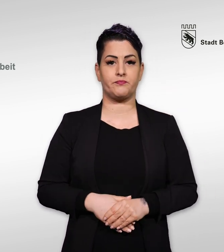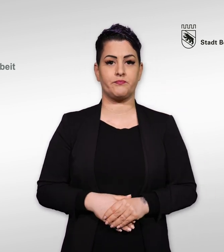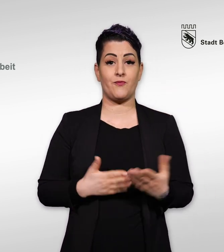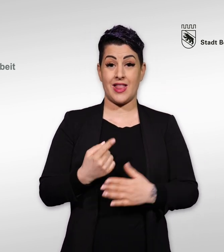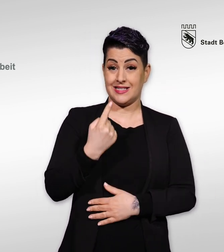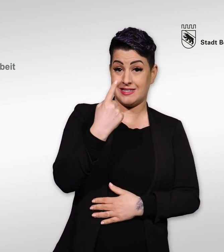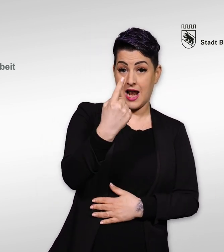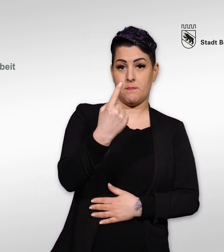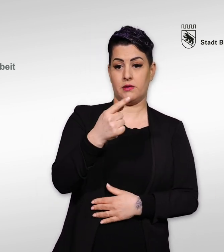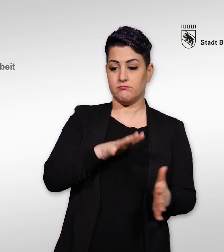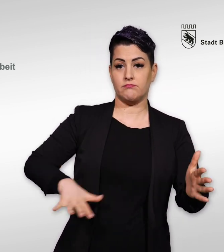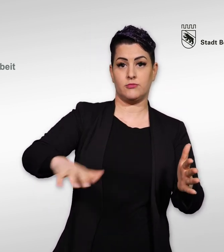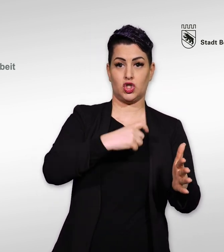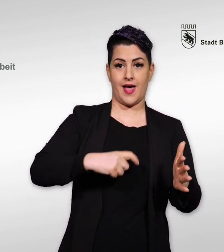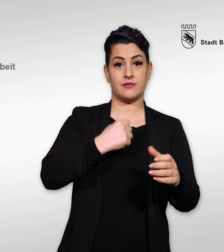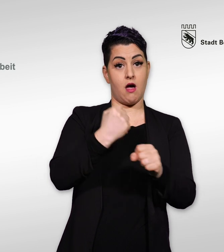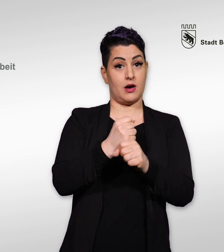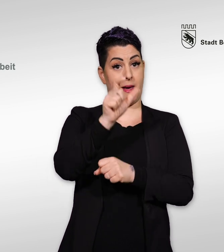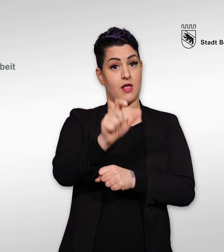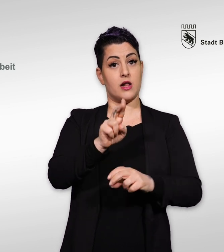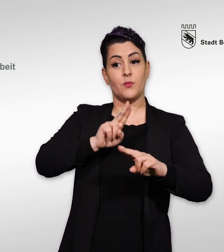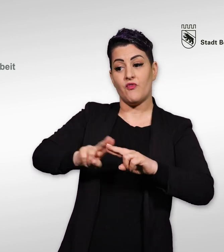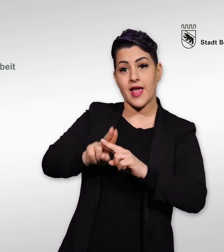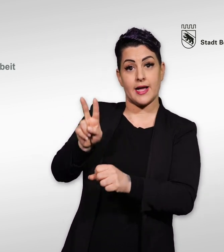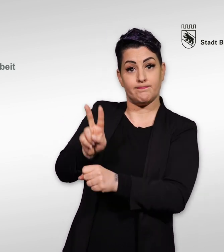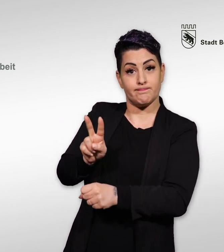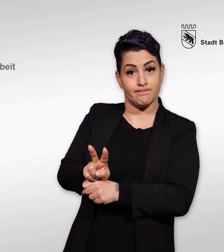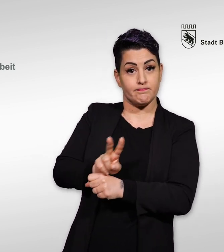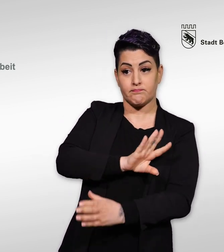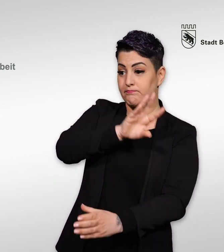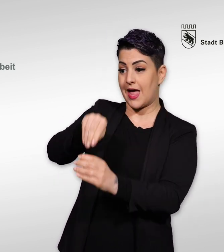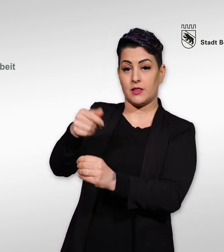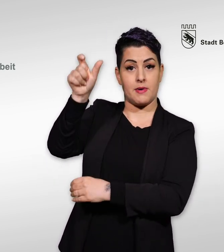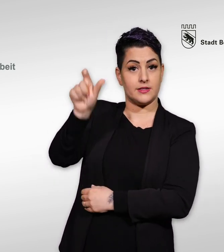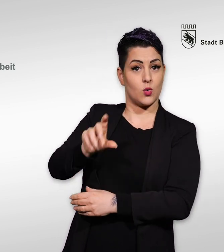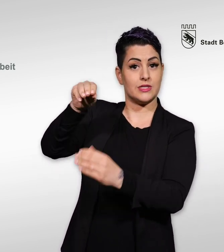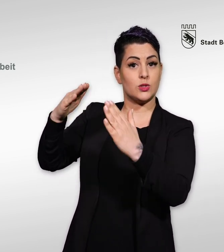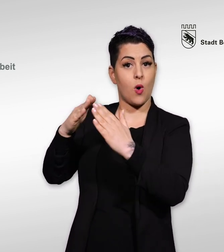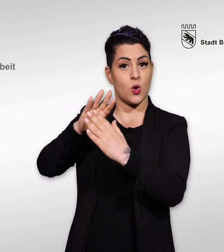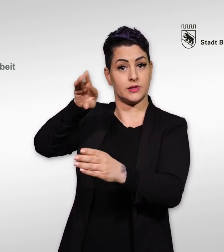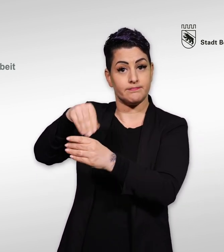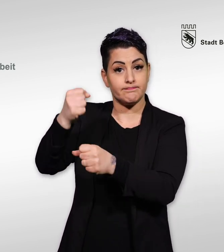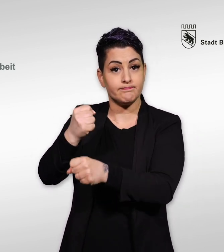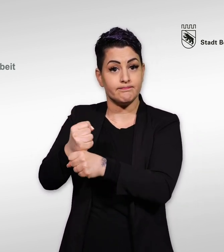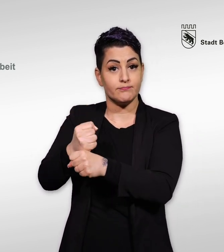Falls Sie selbst bei einer betagten Person in der Schweiz arbeiten und wohnen oder Sie eine ausländische Person